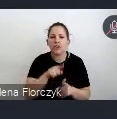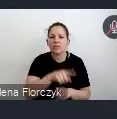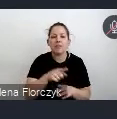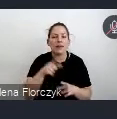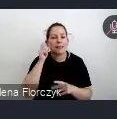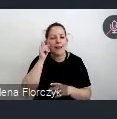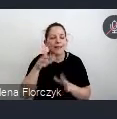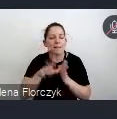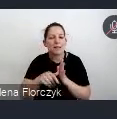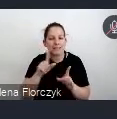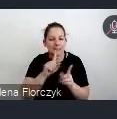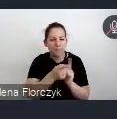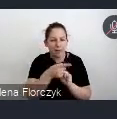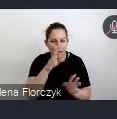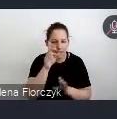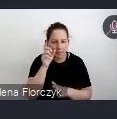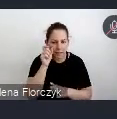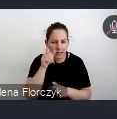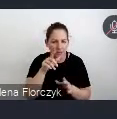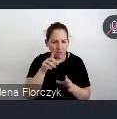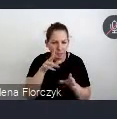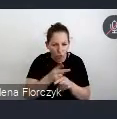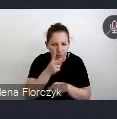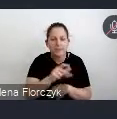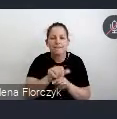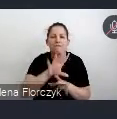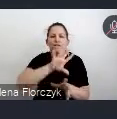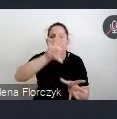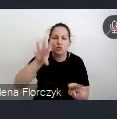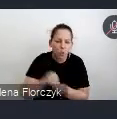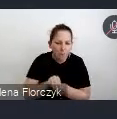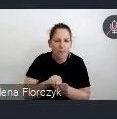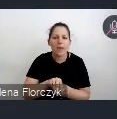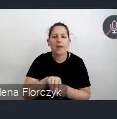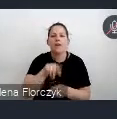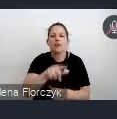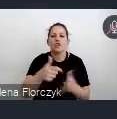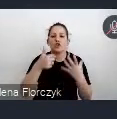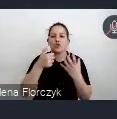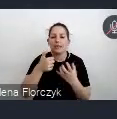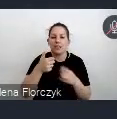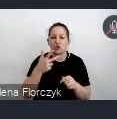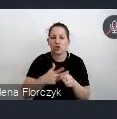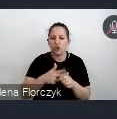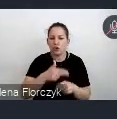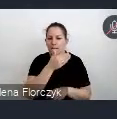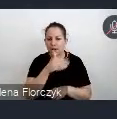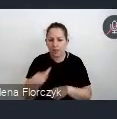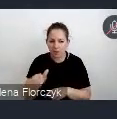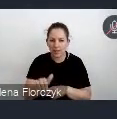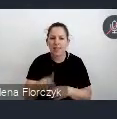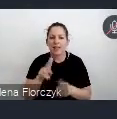dostępnych jest w sumie na wszystkie to 630 milionów na 34 tematy.